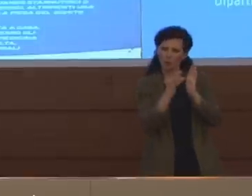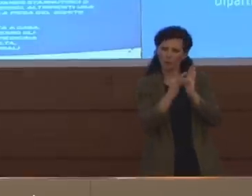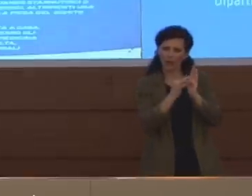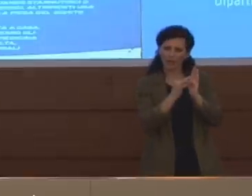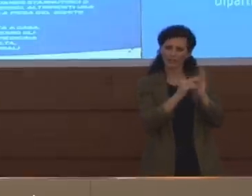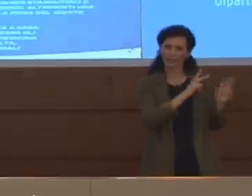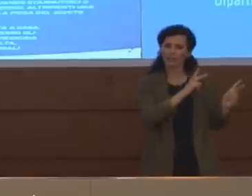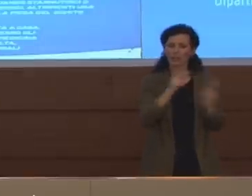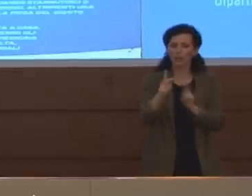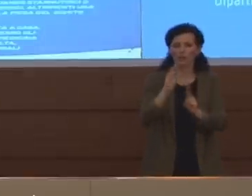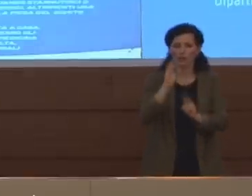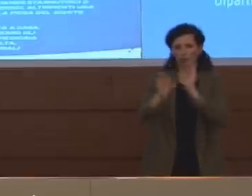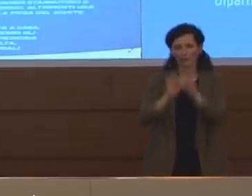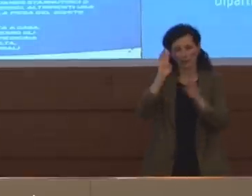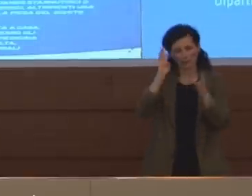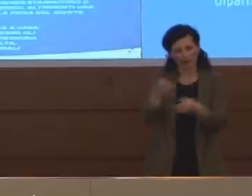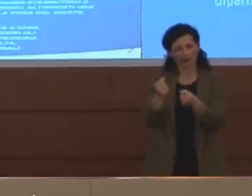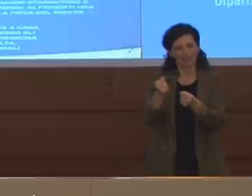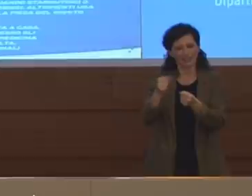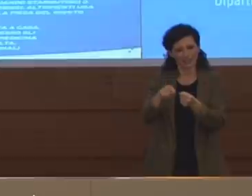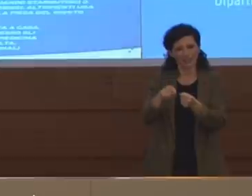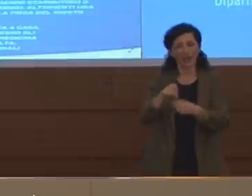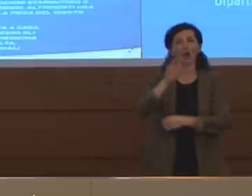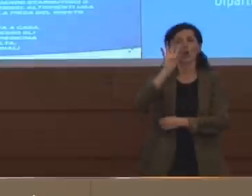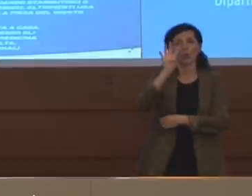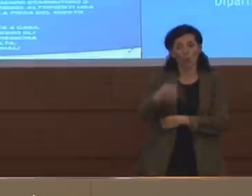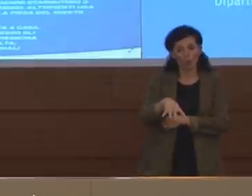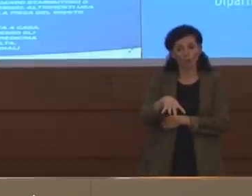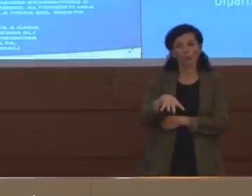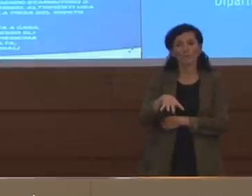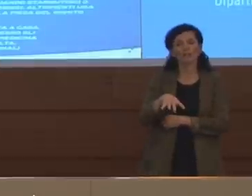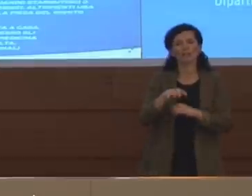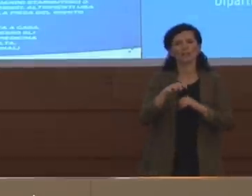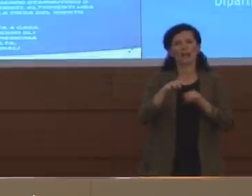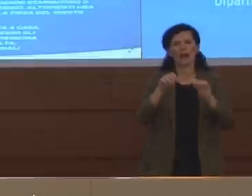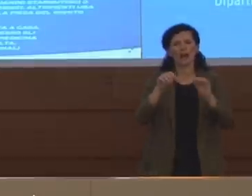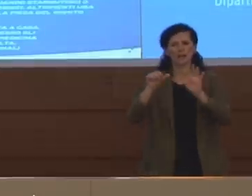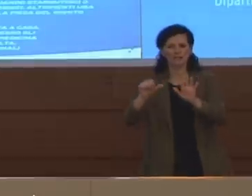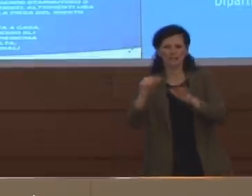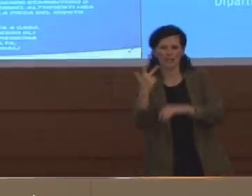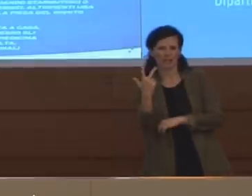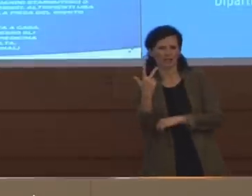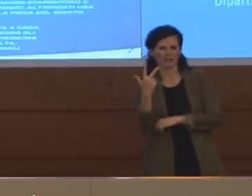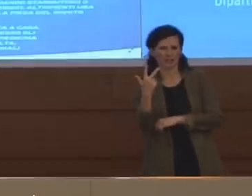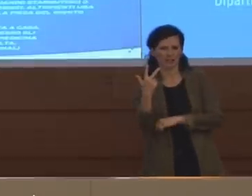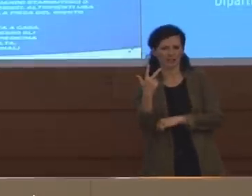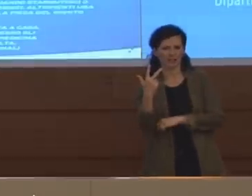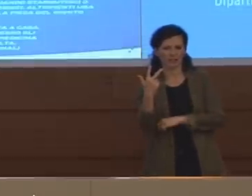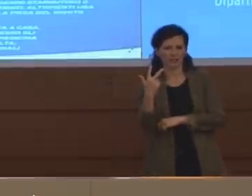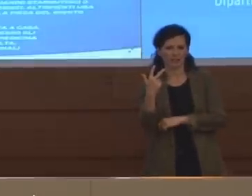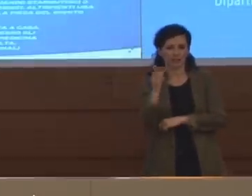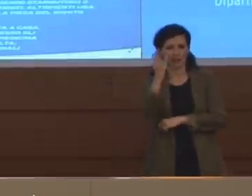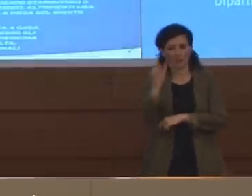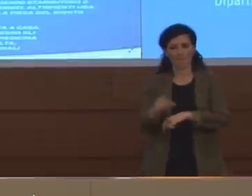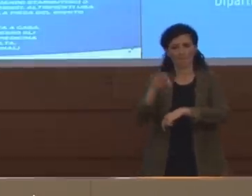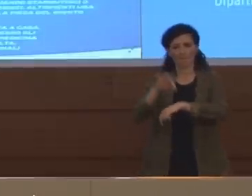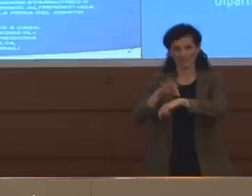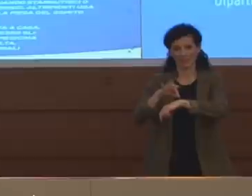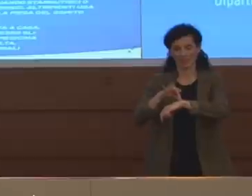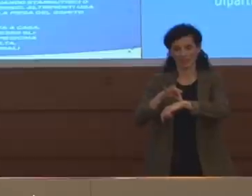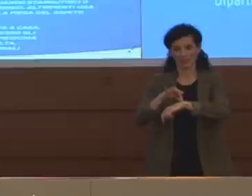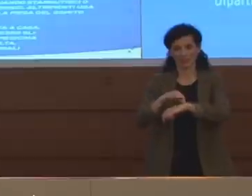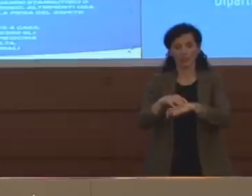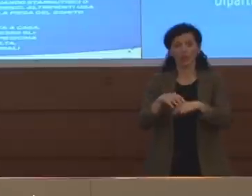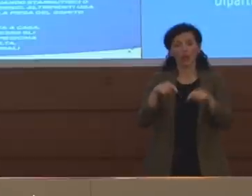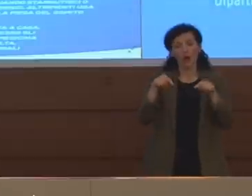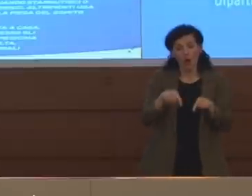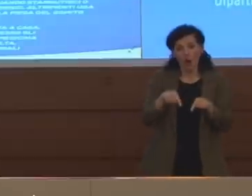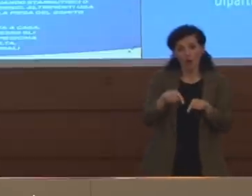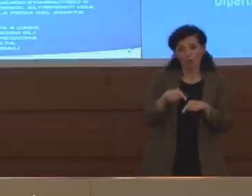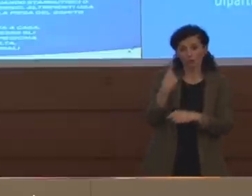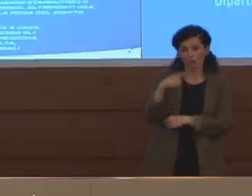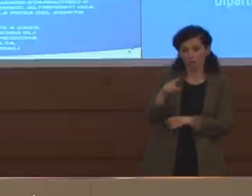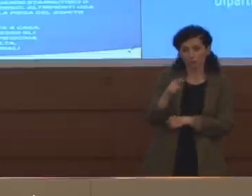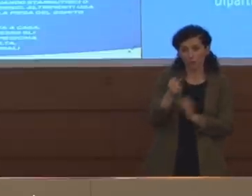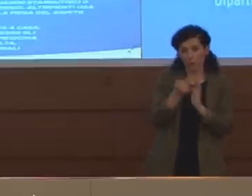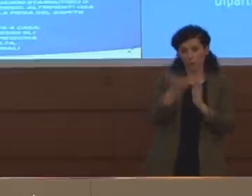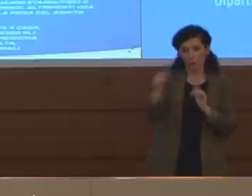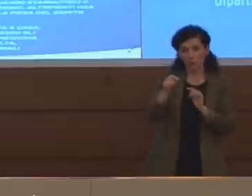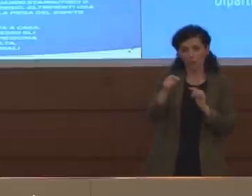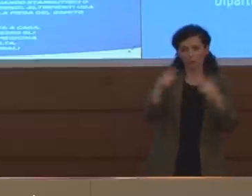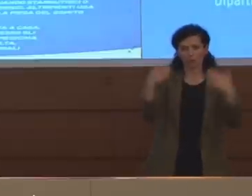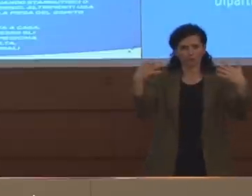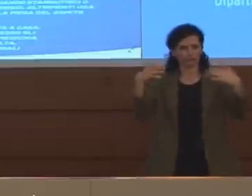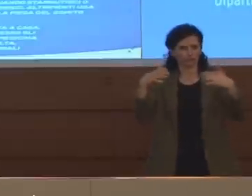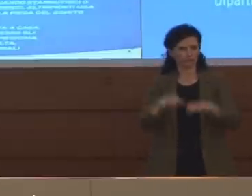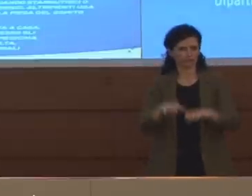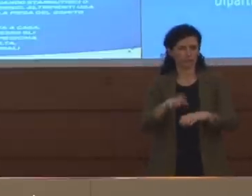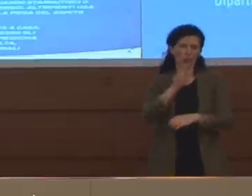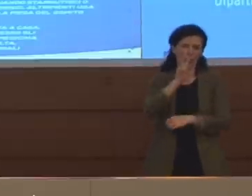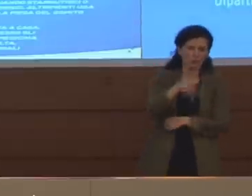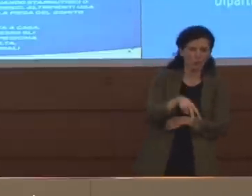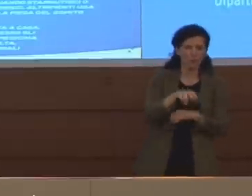intensive 4.063 pazienti. Oggi questo numero è sceso a poco più di 2.800.